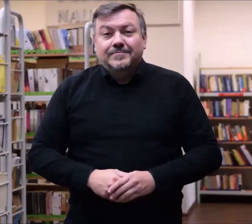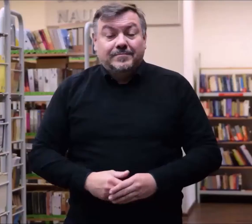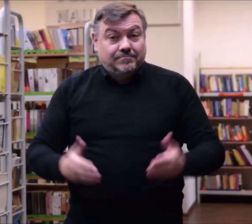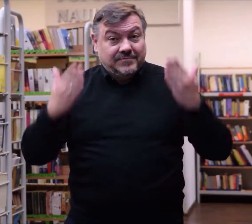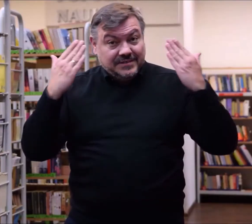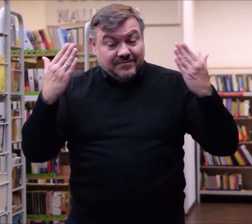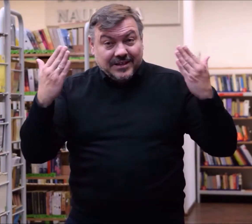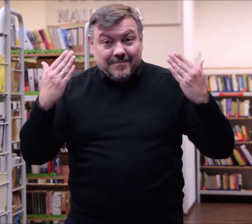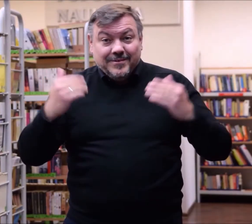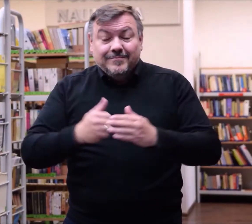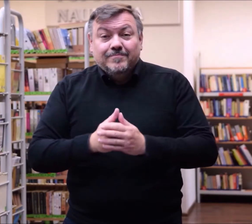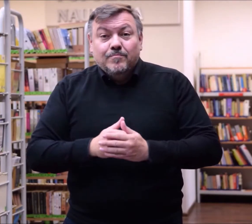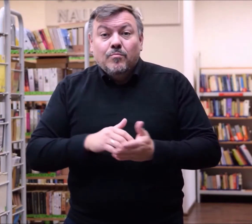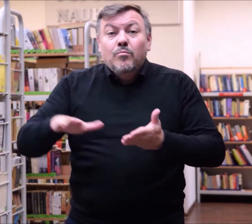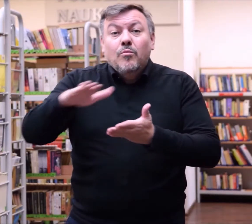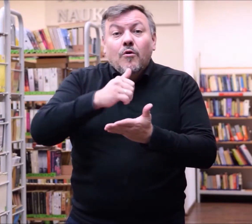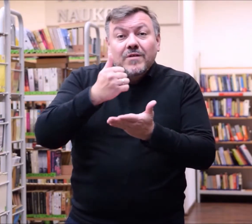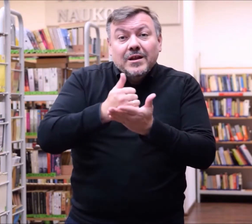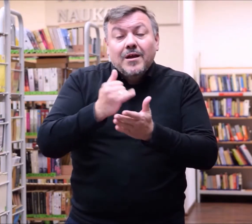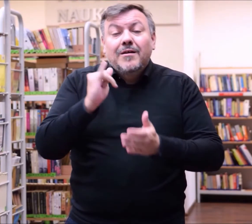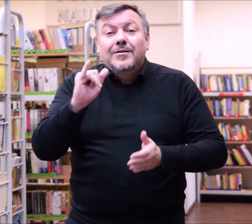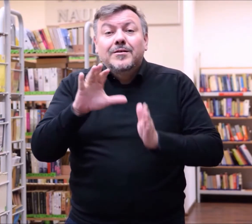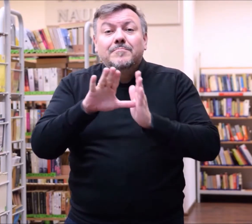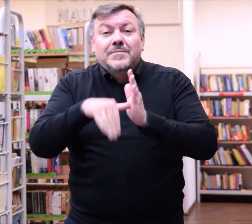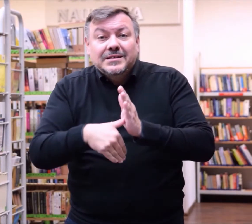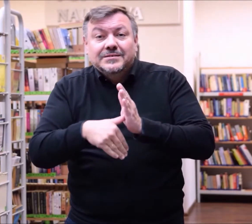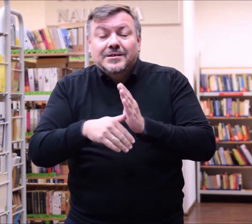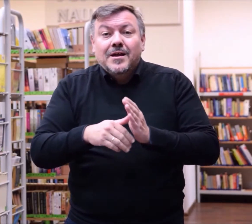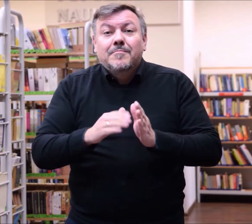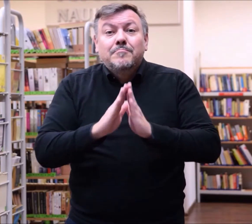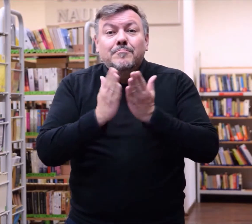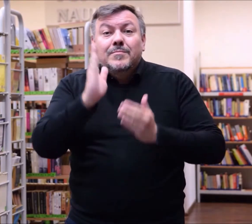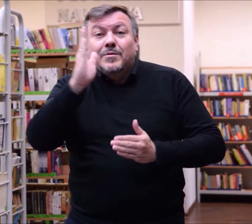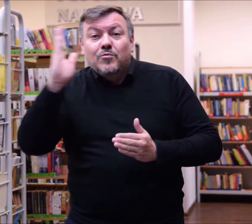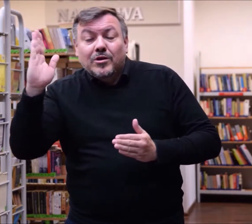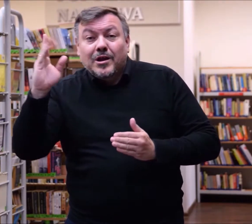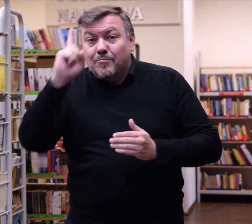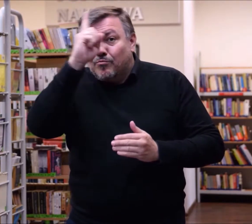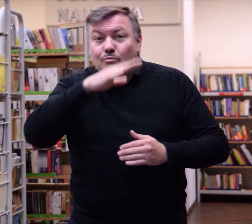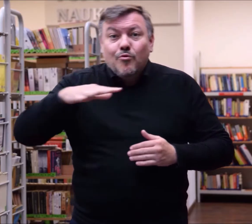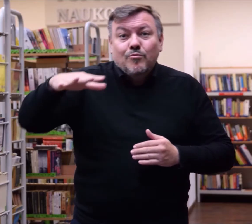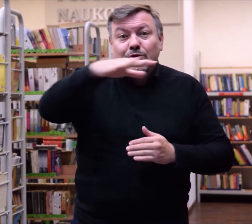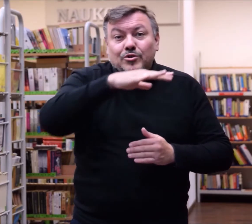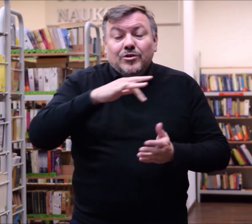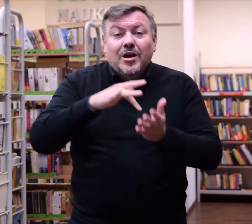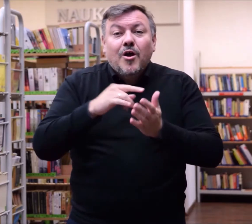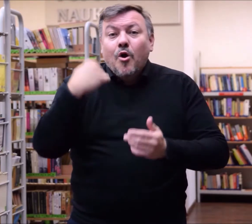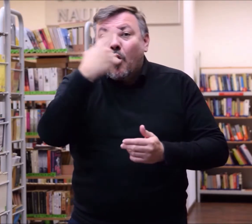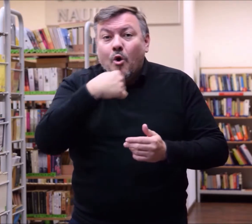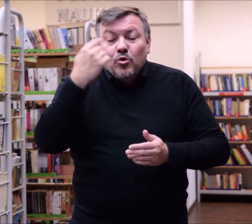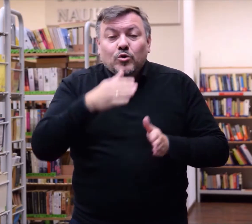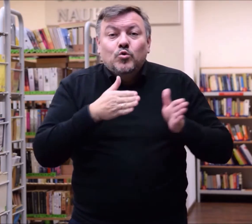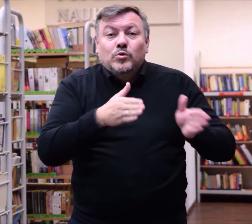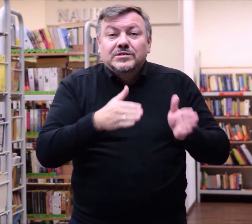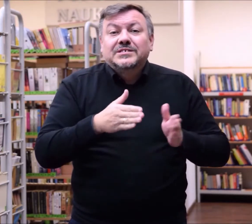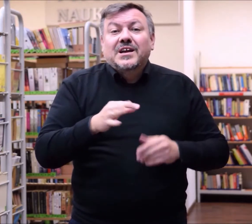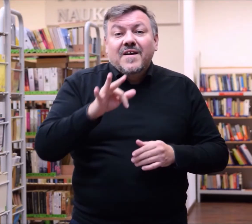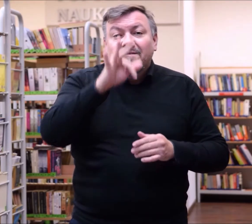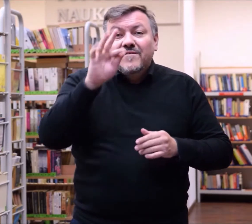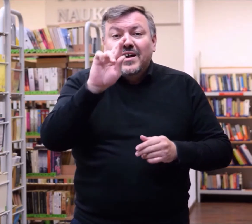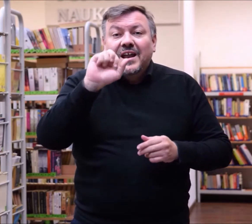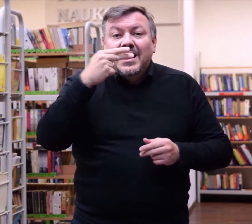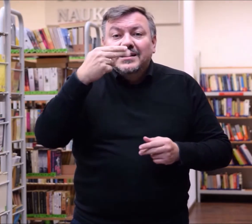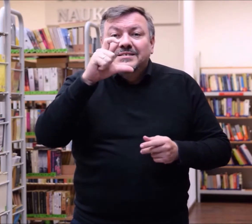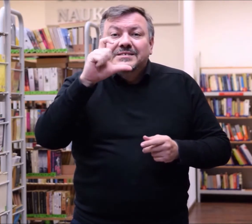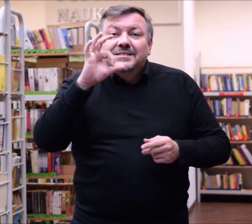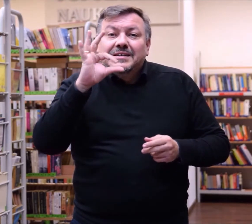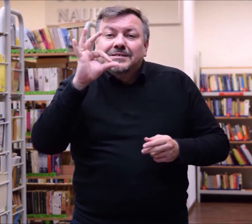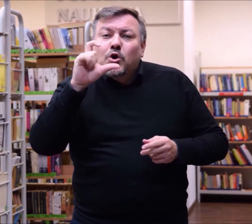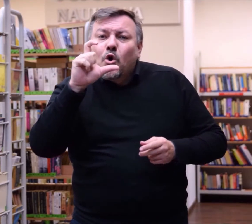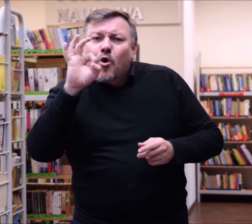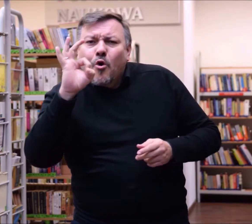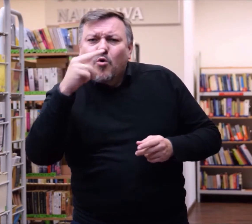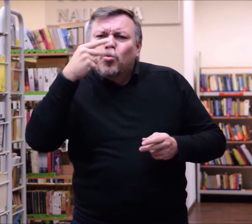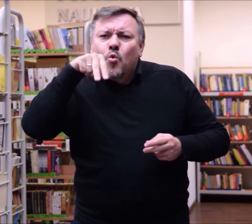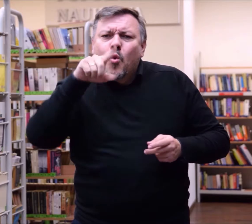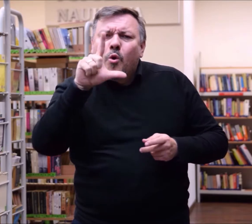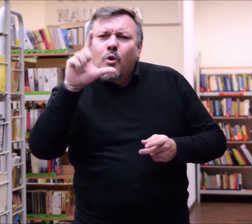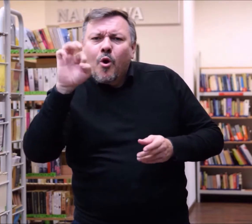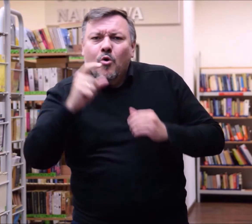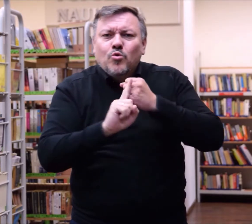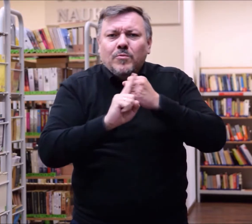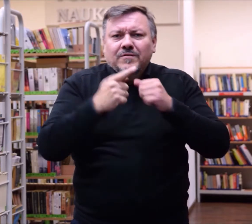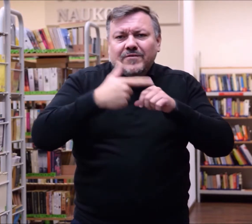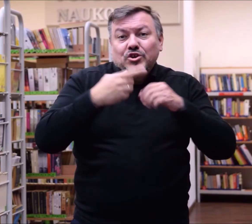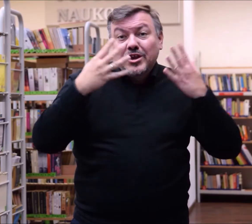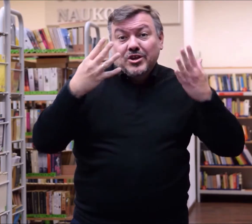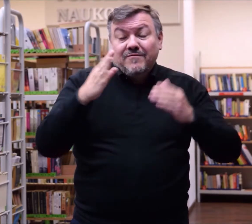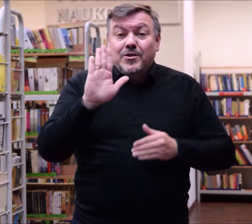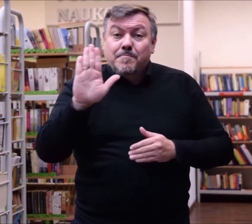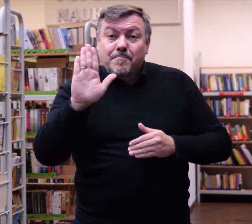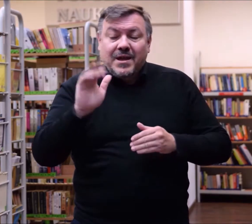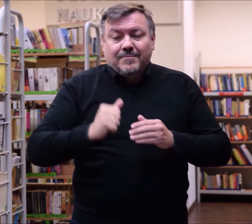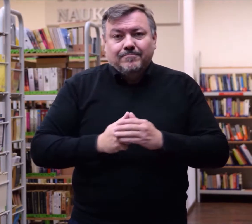Witamy w Powiatowej i Miejskiej Bibliotece Publicznej w Olkuszu przy ul. Francesco Nullo 29b.